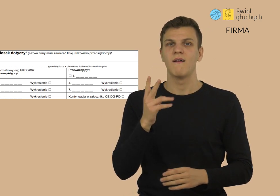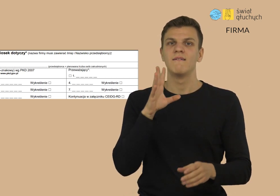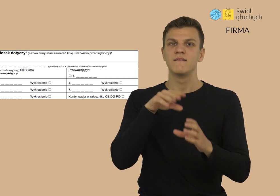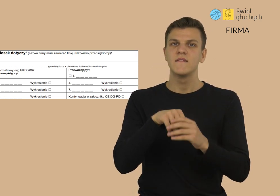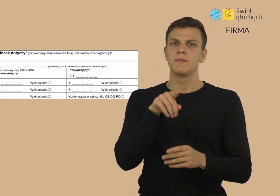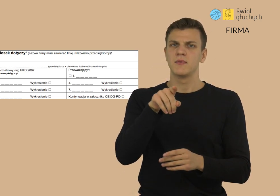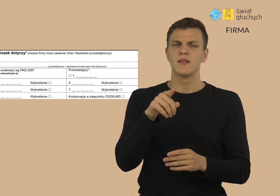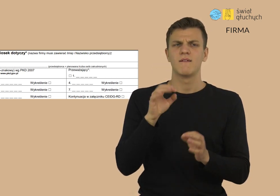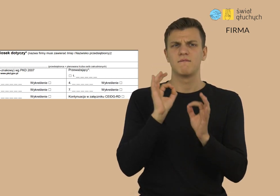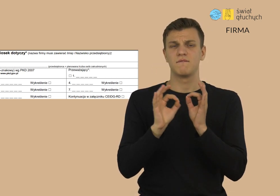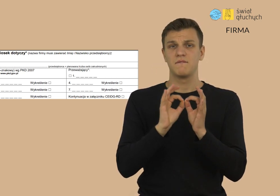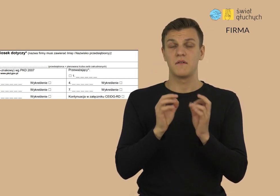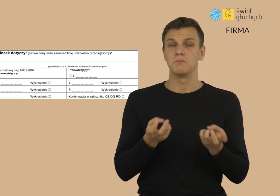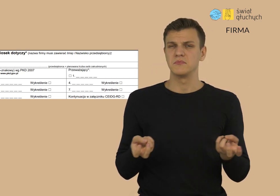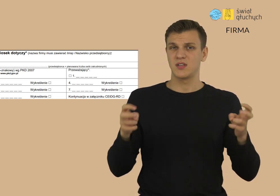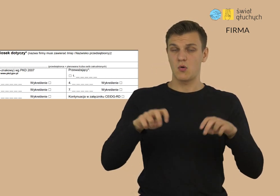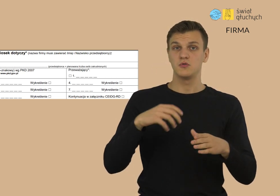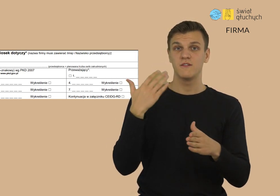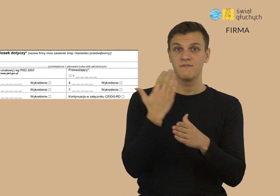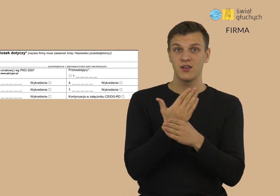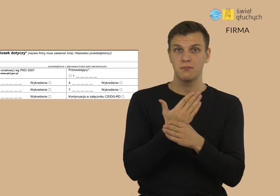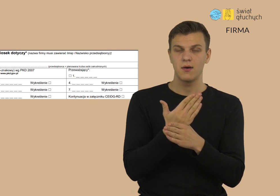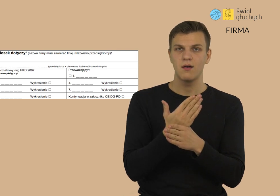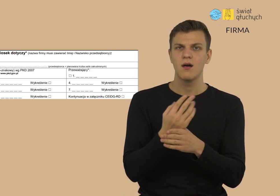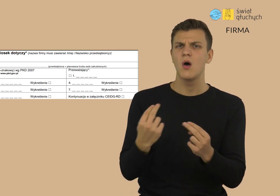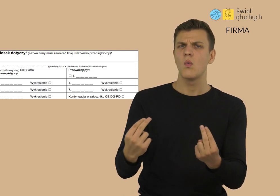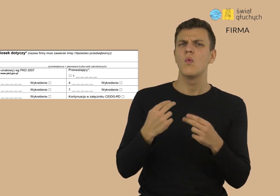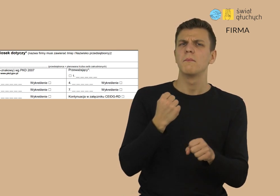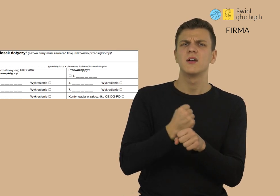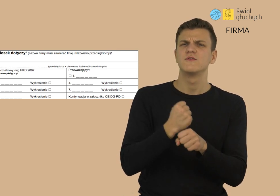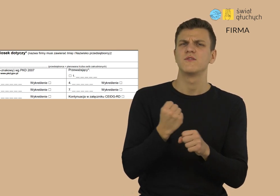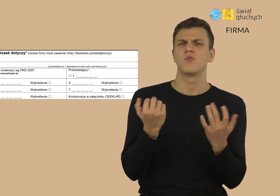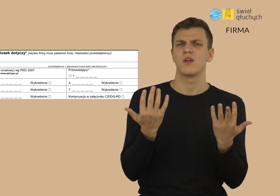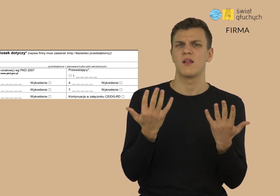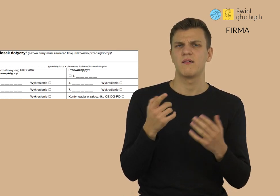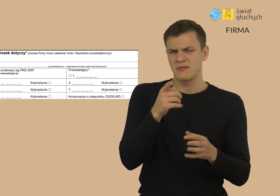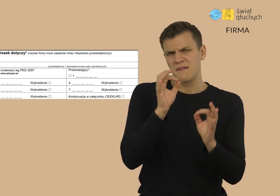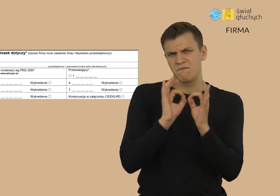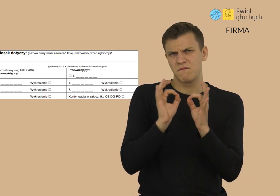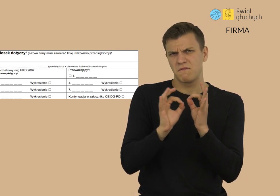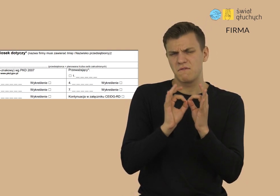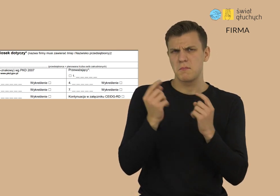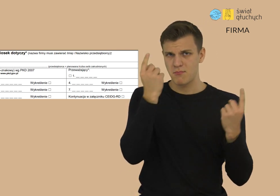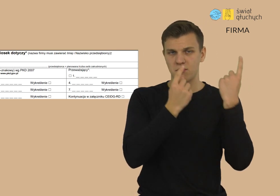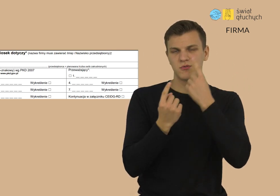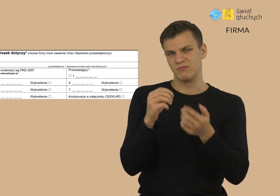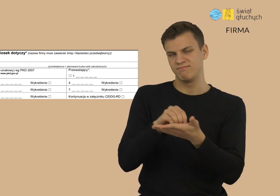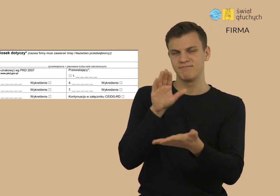w tych rubrykach wpisujesz przewidywaną liczbę osób zatrudnionych.